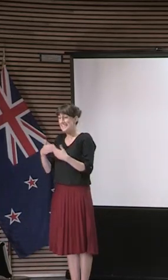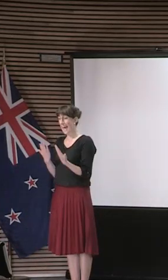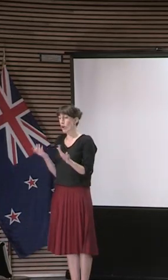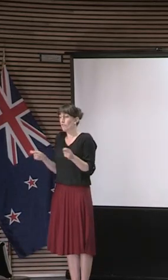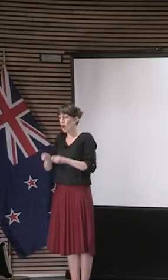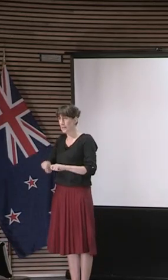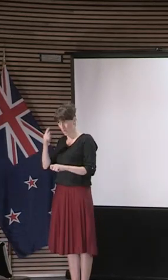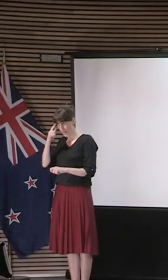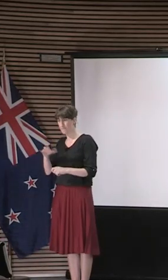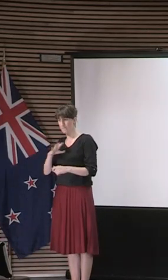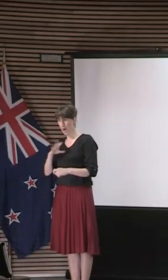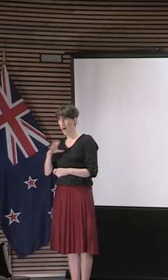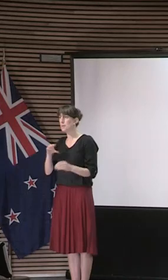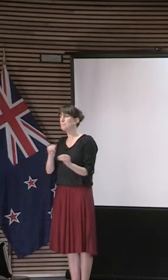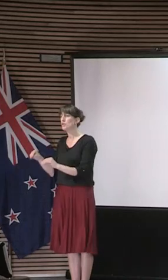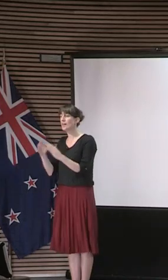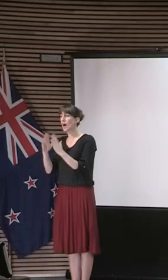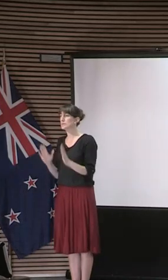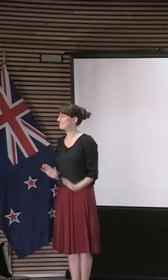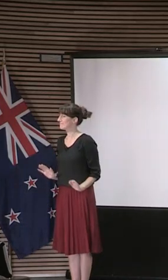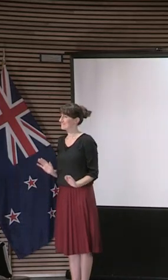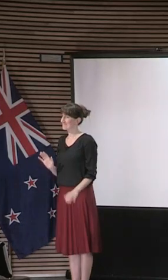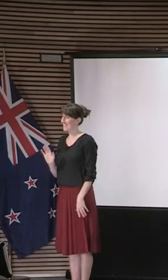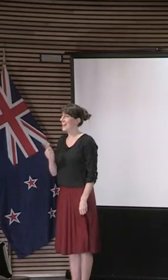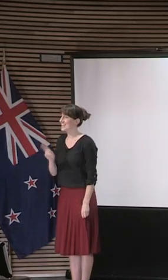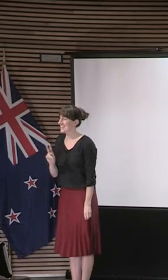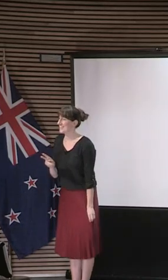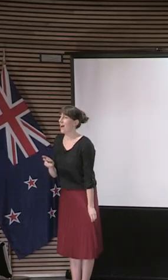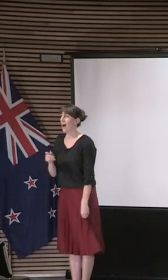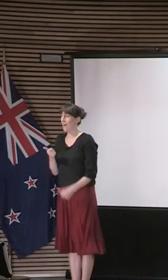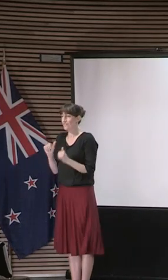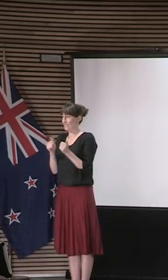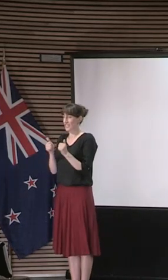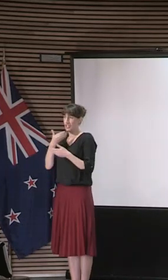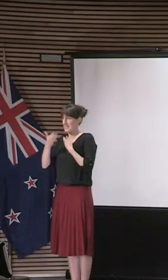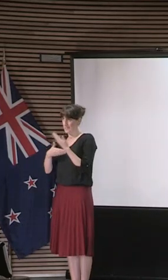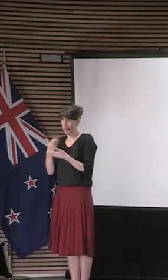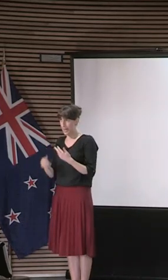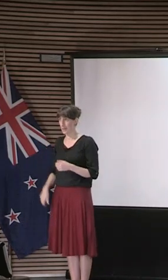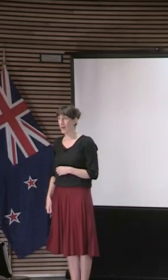whakawhiwhia e au, kaore au e whakapono kei te whakatutukihia i roto i tenei keehi. KAUPAPA: Na kei te whakaaro koe he mea